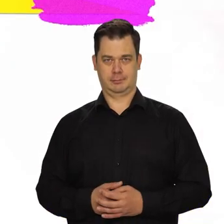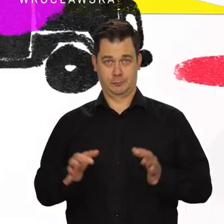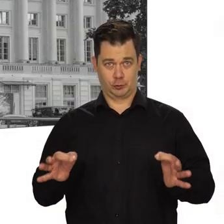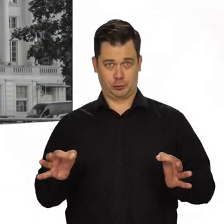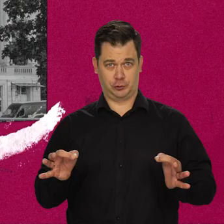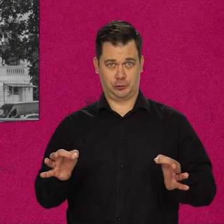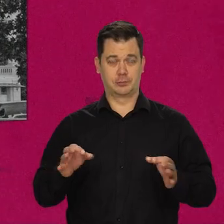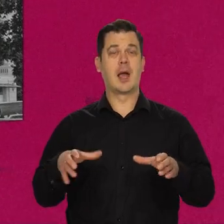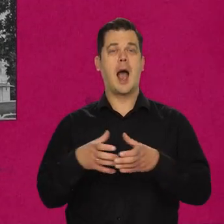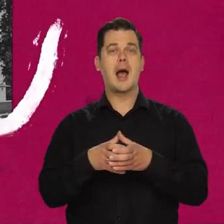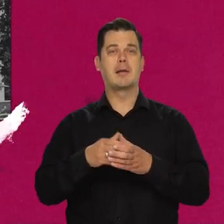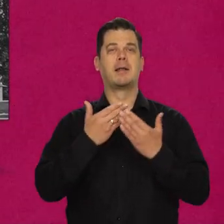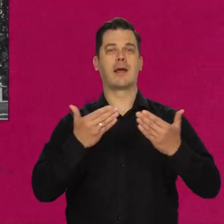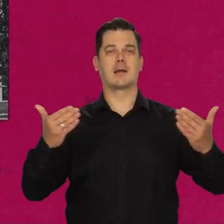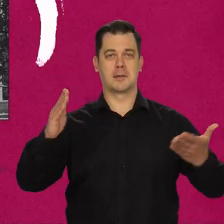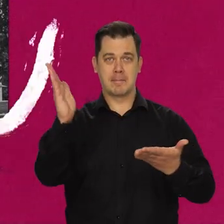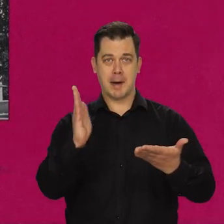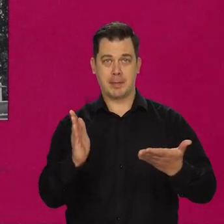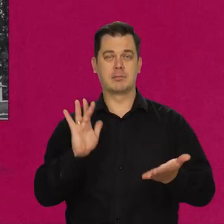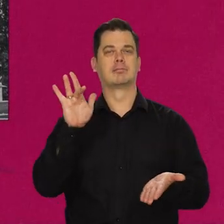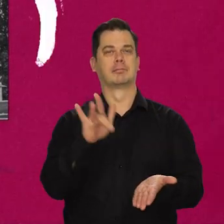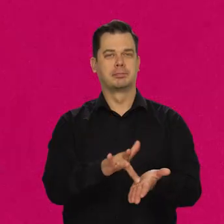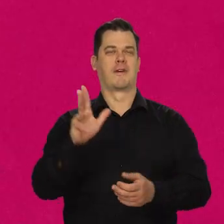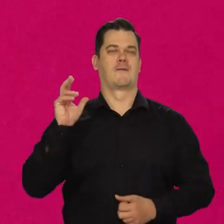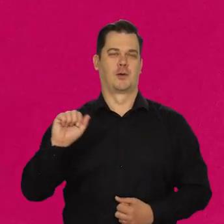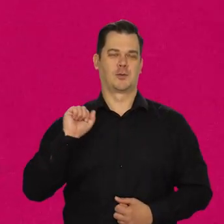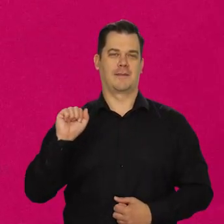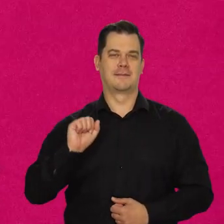Dziś ekipa Teatralnej Mapy Polski dotarła do Wrocławia.